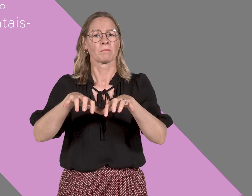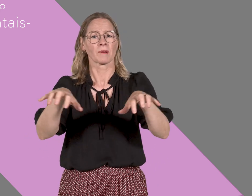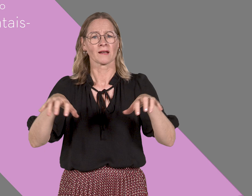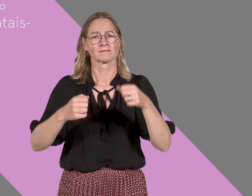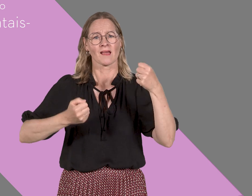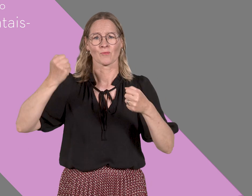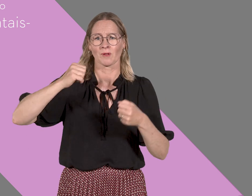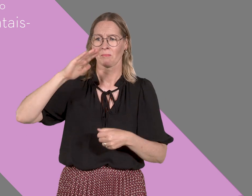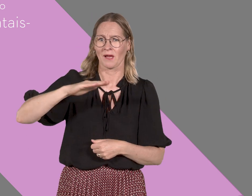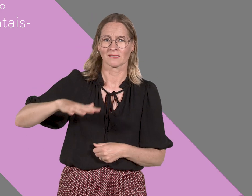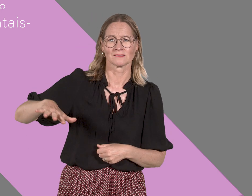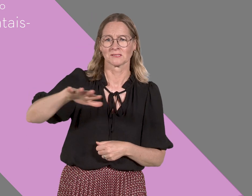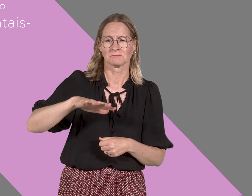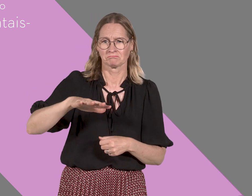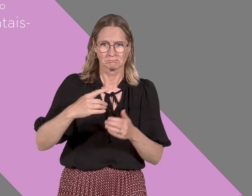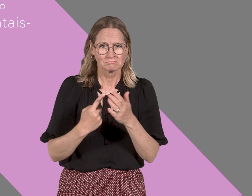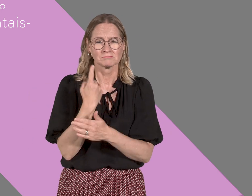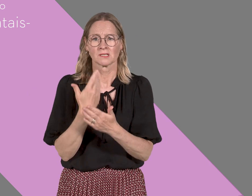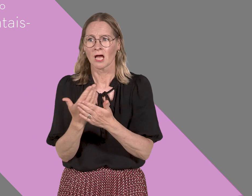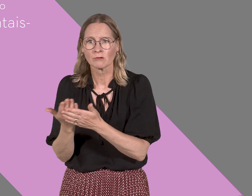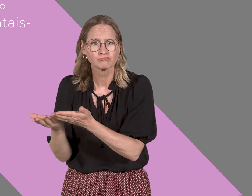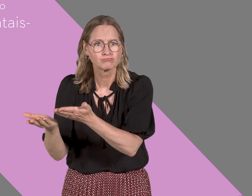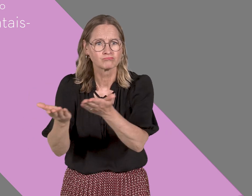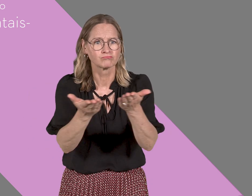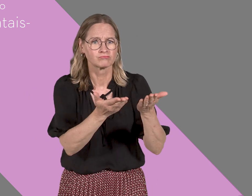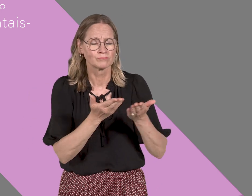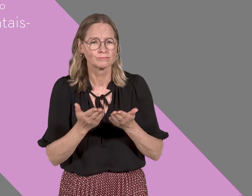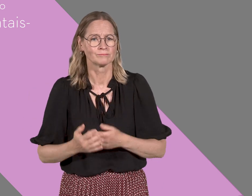ja markettien parkkipaikoilla tapahtuvasta rahankeräyksestä.